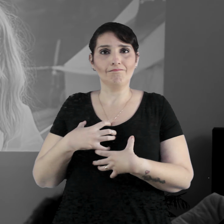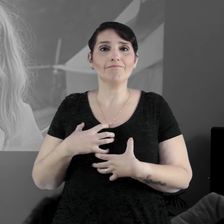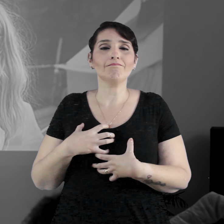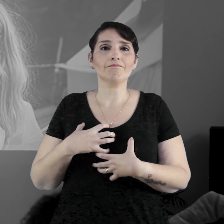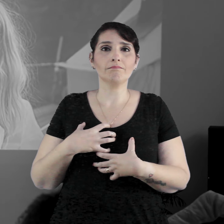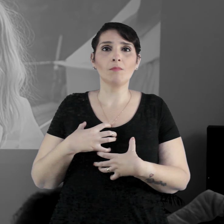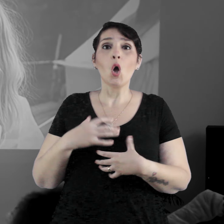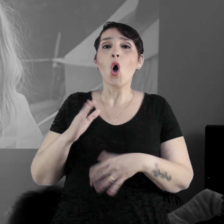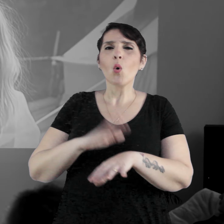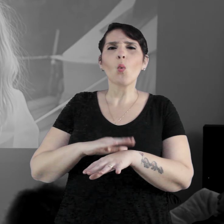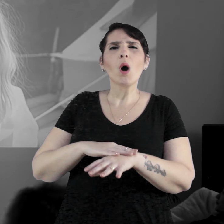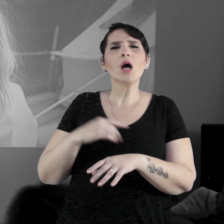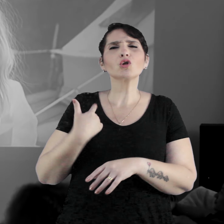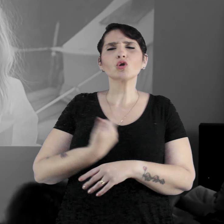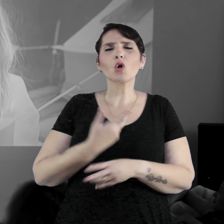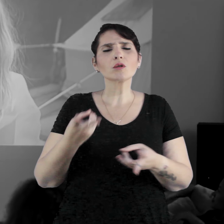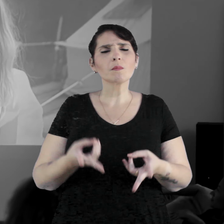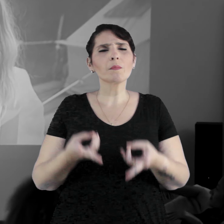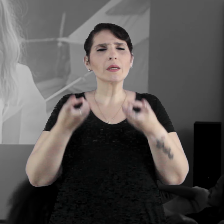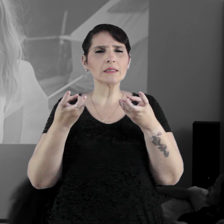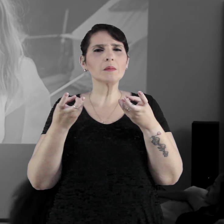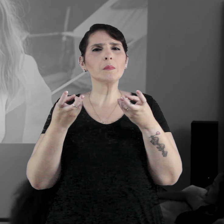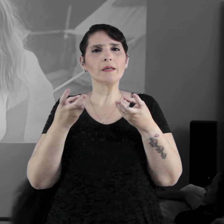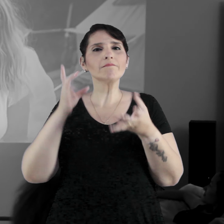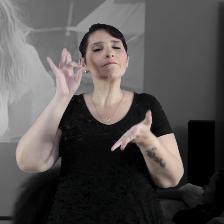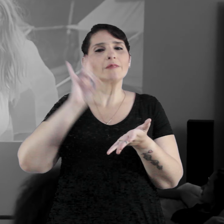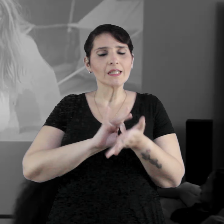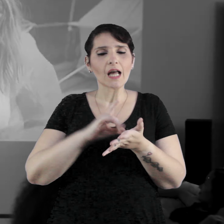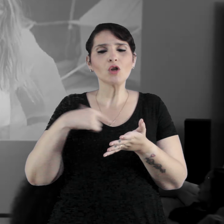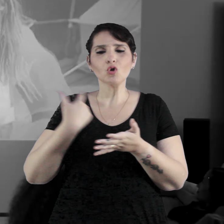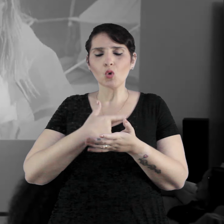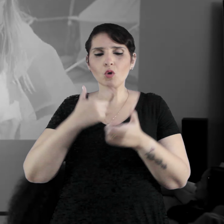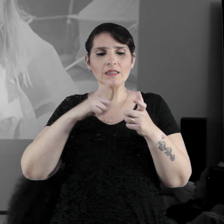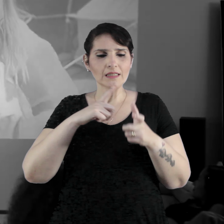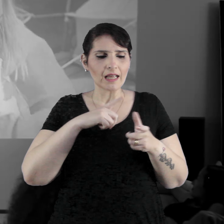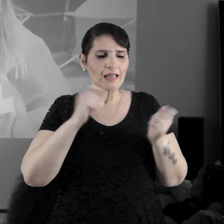Quando reconhecemos que temos um hábito de repetição de eventos antigos